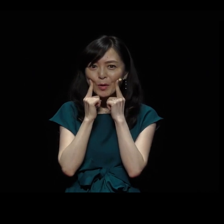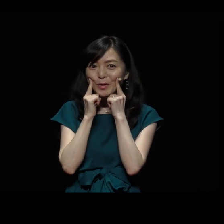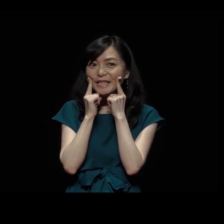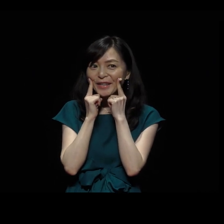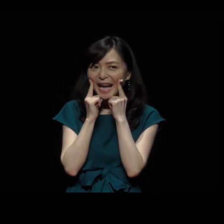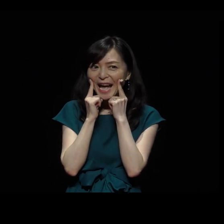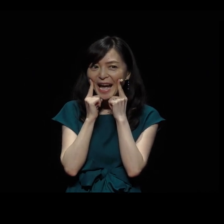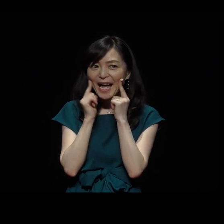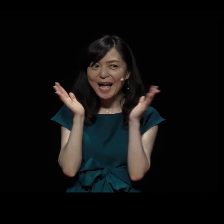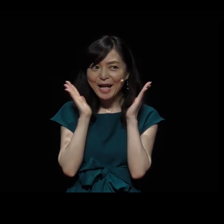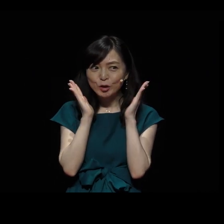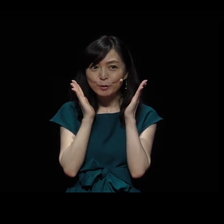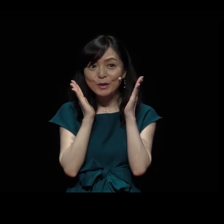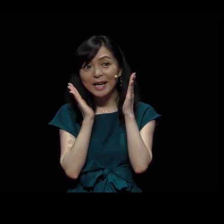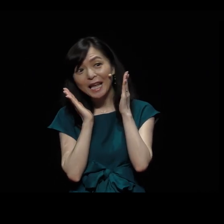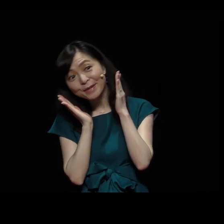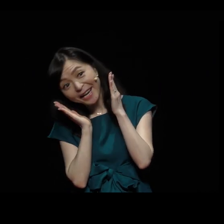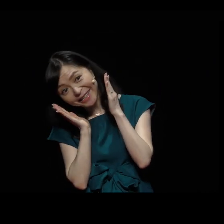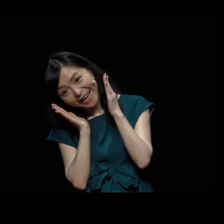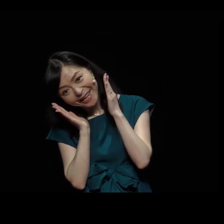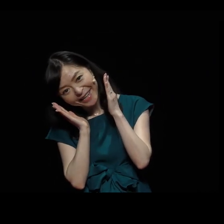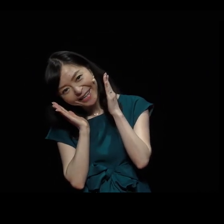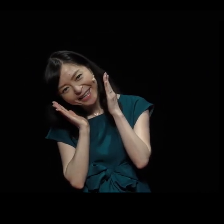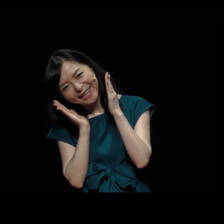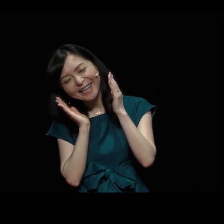la manera de moverse de las mejillas, la manera de inclinar el cuello.